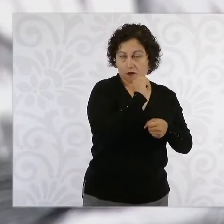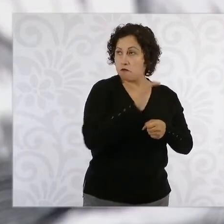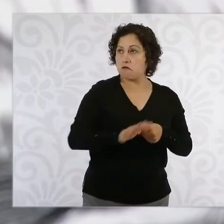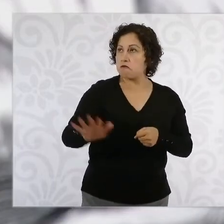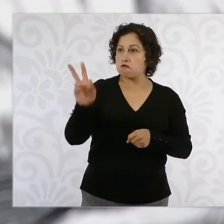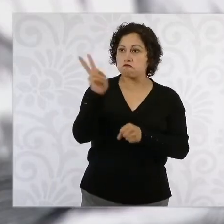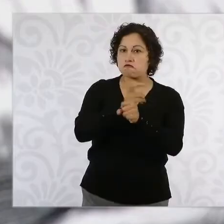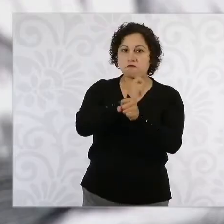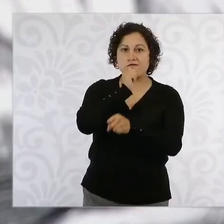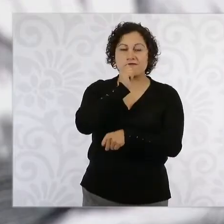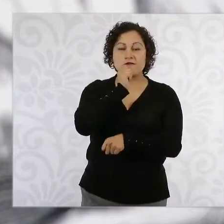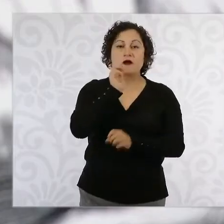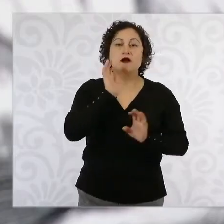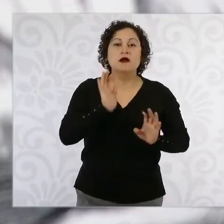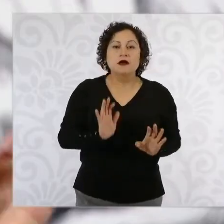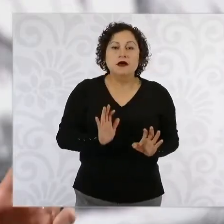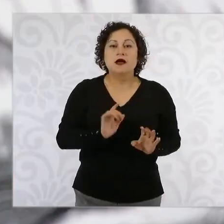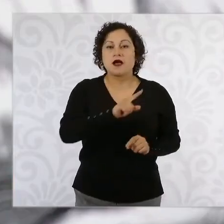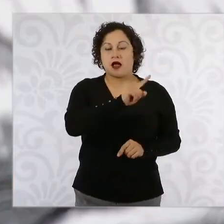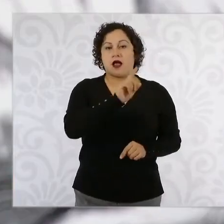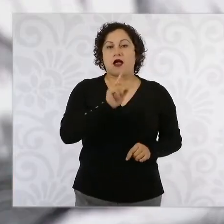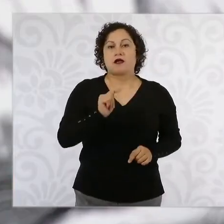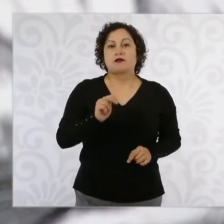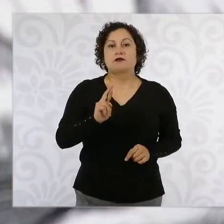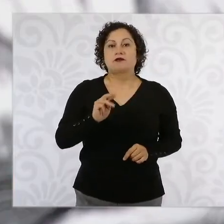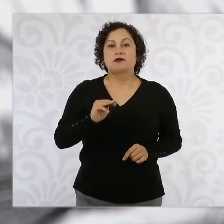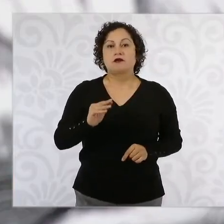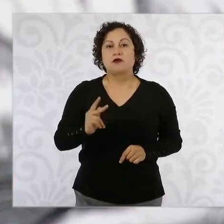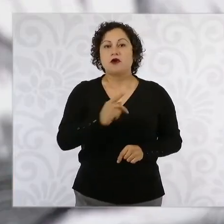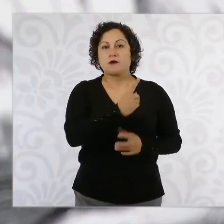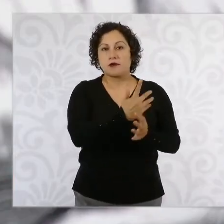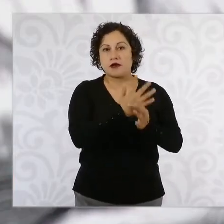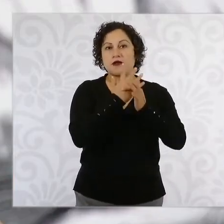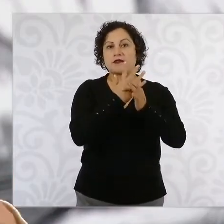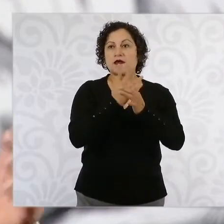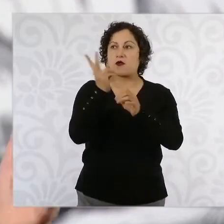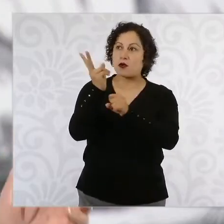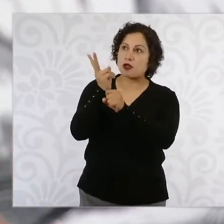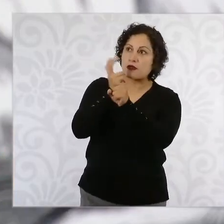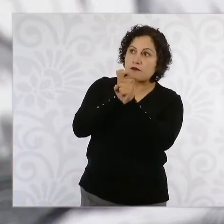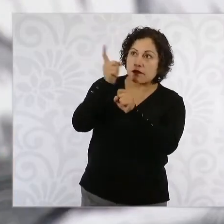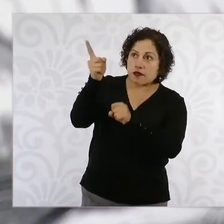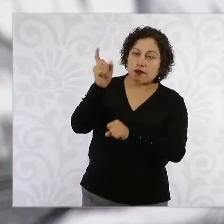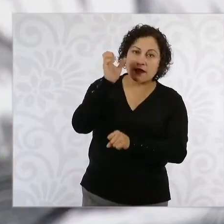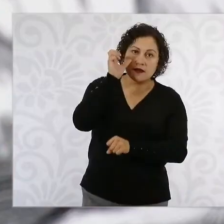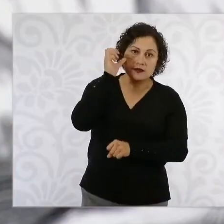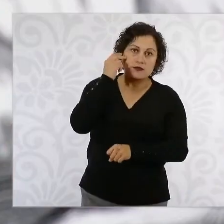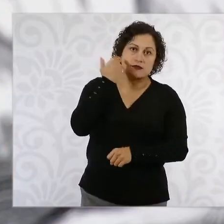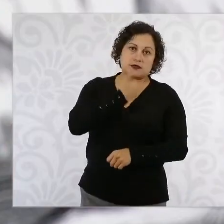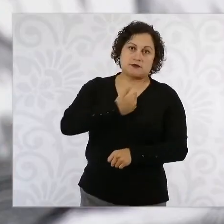el presidente Trump mencionó que iba a invitar al presidente de China en una de sus conferencias y